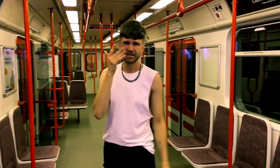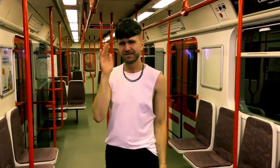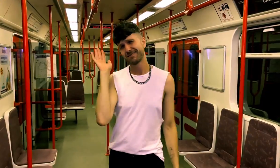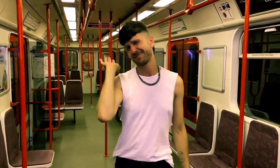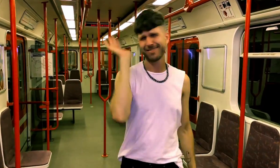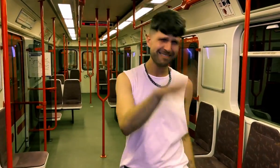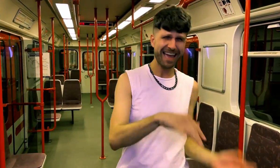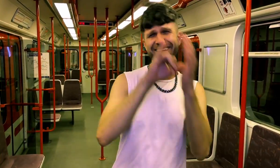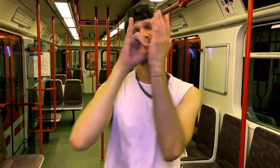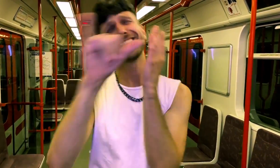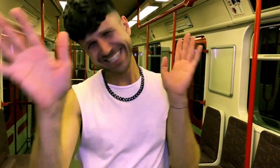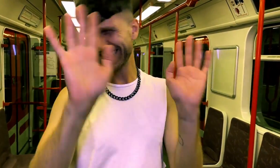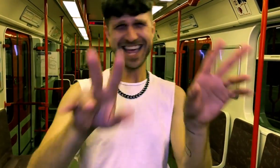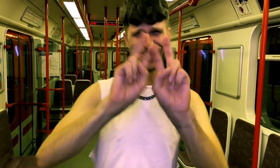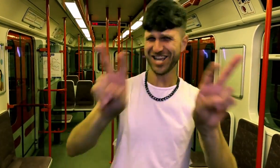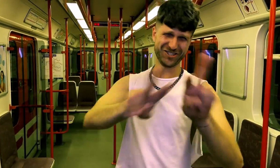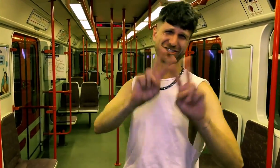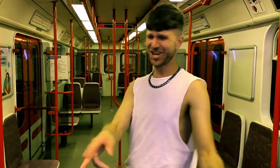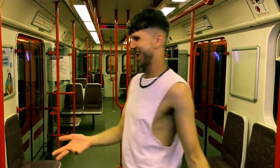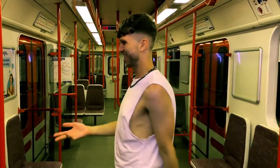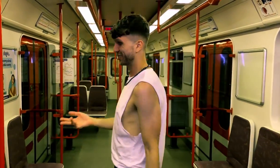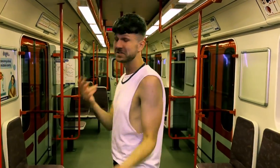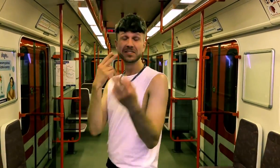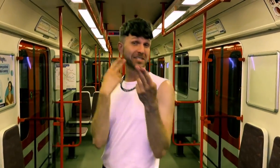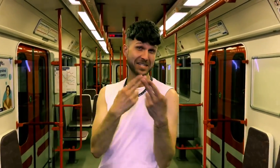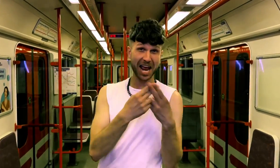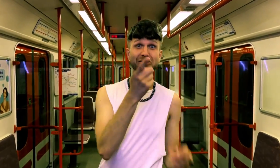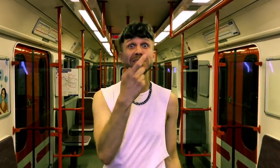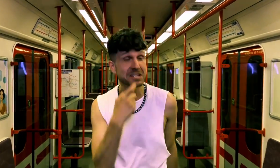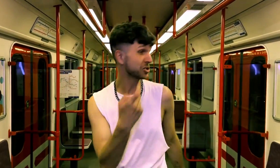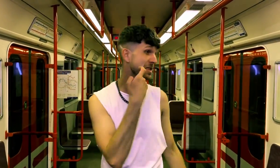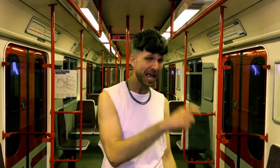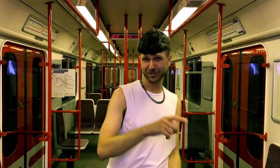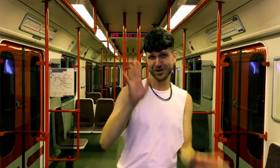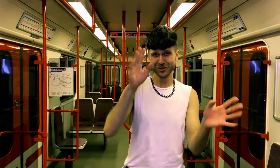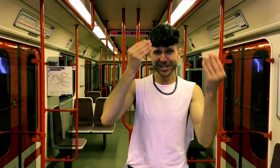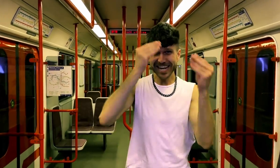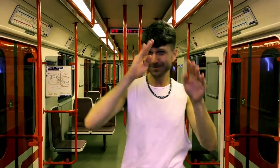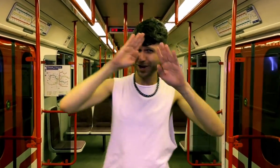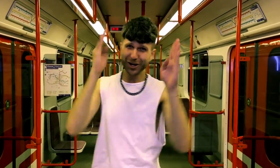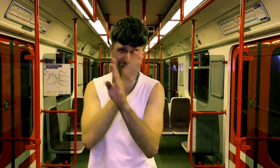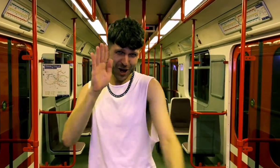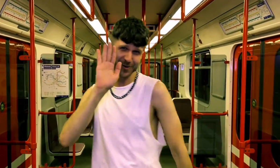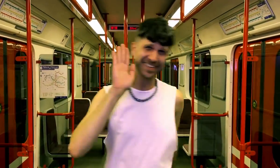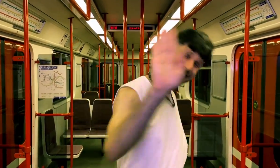Ser na to, to už je teď jedno. Důležitý je to, co chceš teď. A já respektuji tvé rozhodnutí.